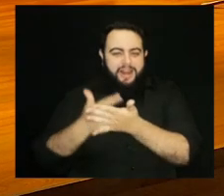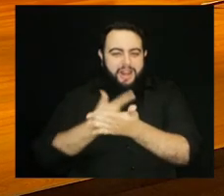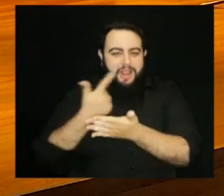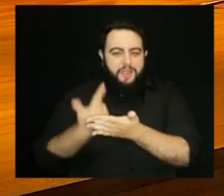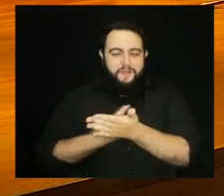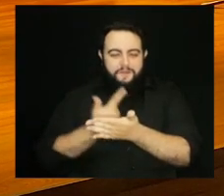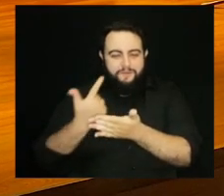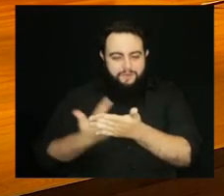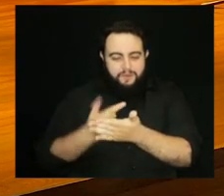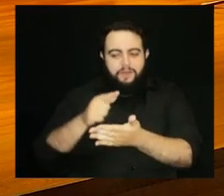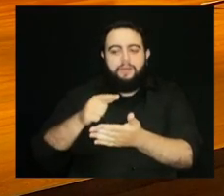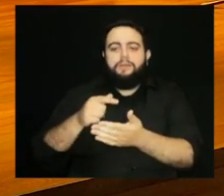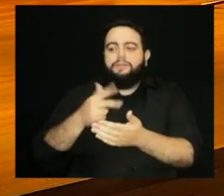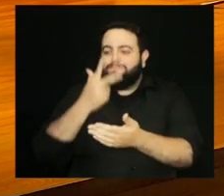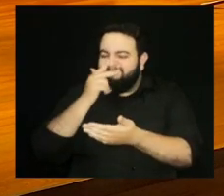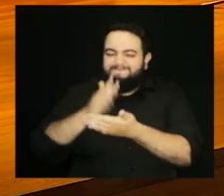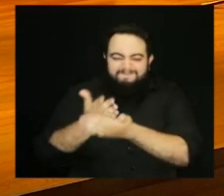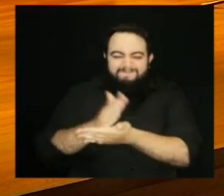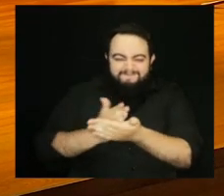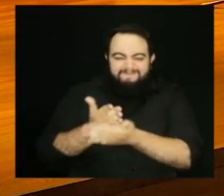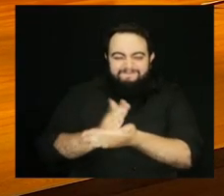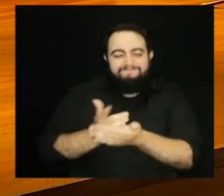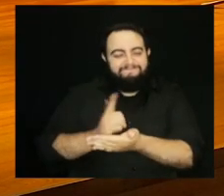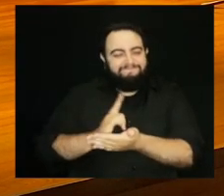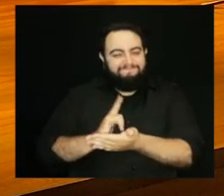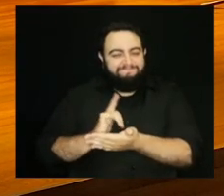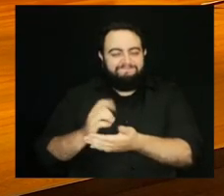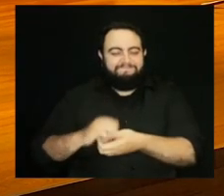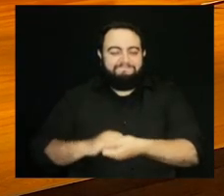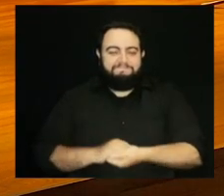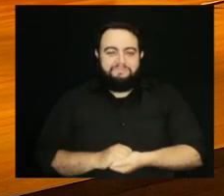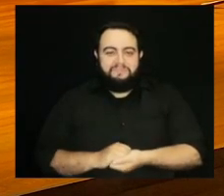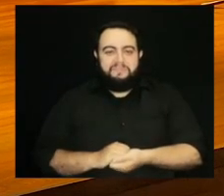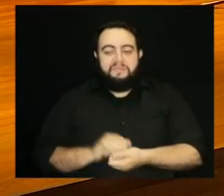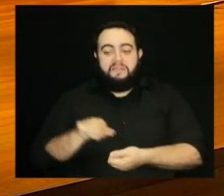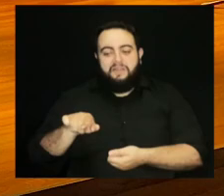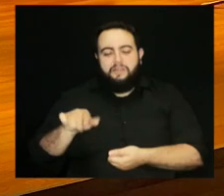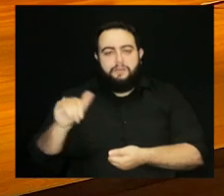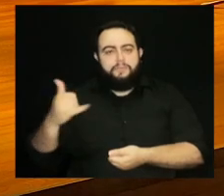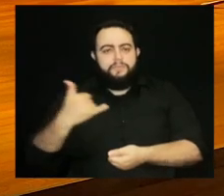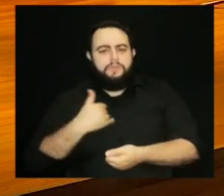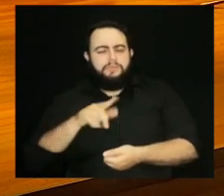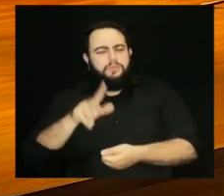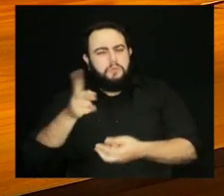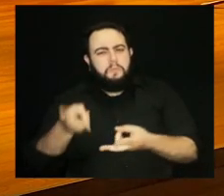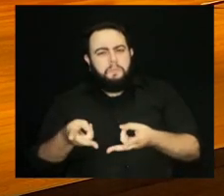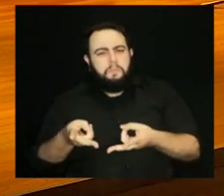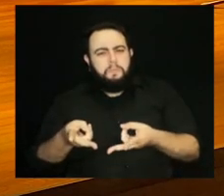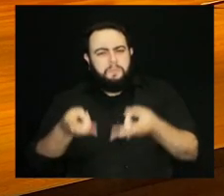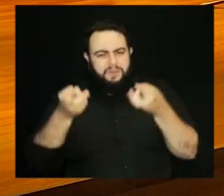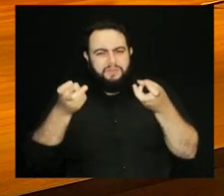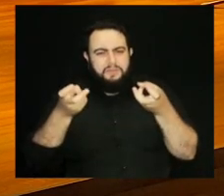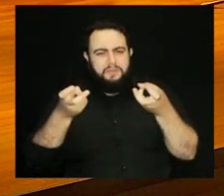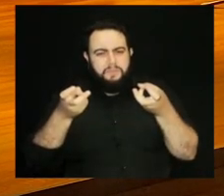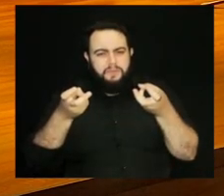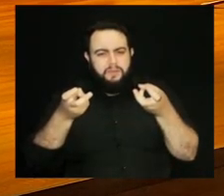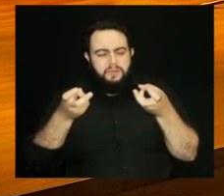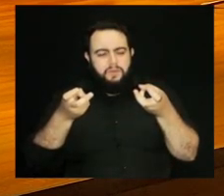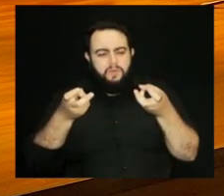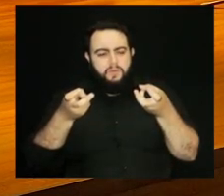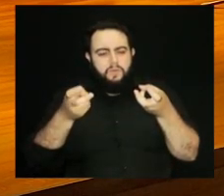pentelha do que o Vitor, e aí ele disse tu te deste conta que o protagonismo da música de